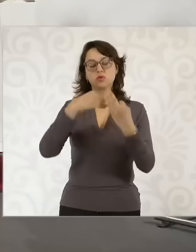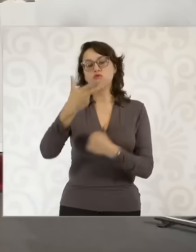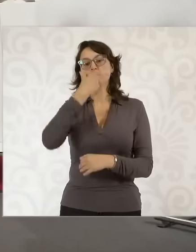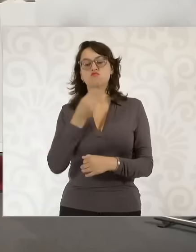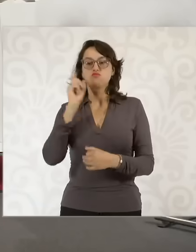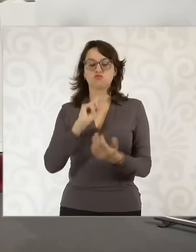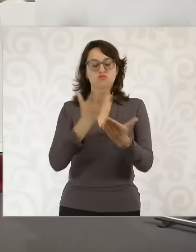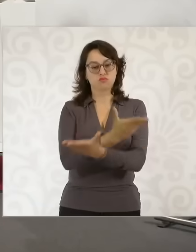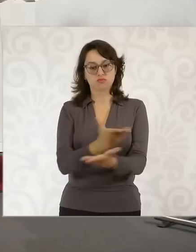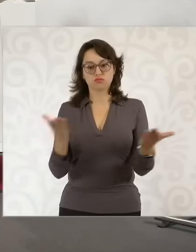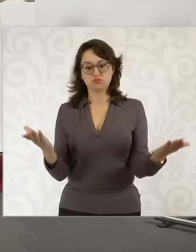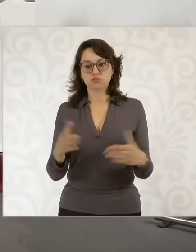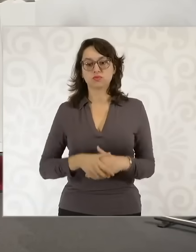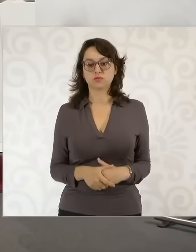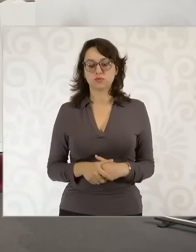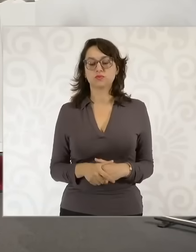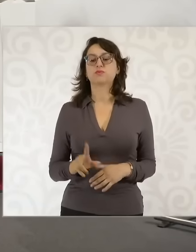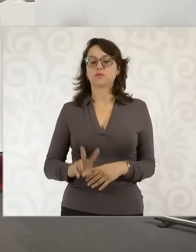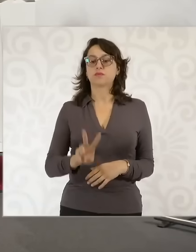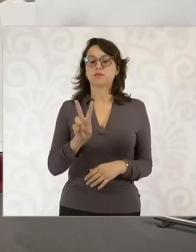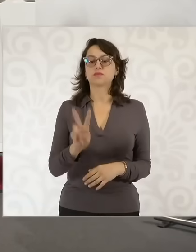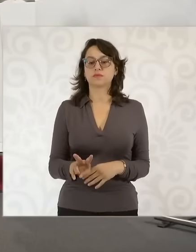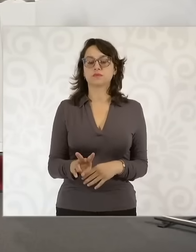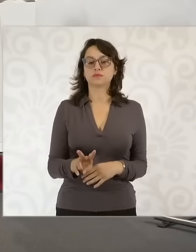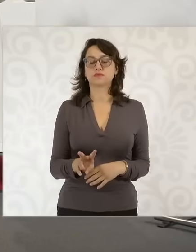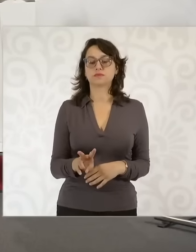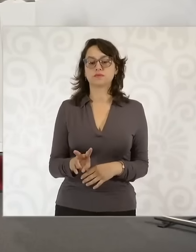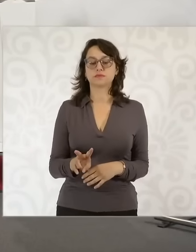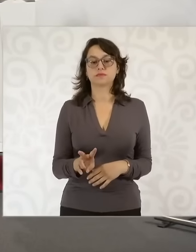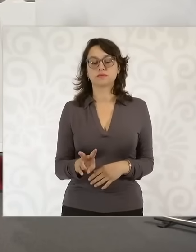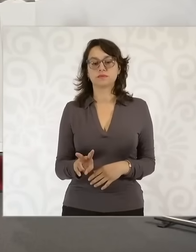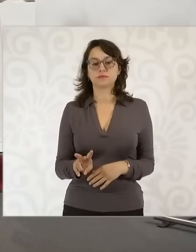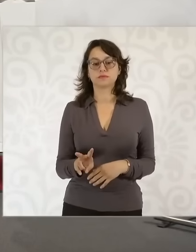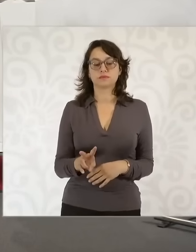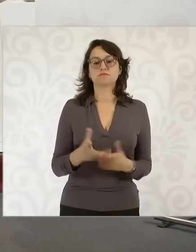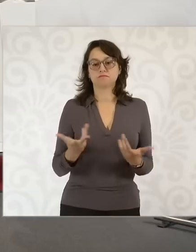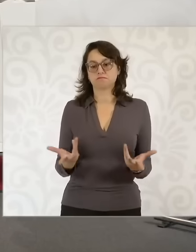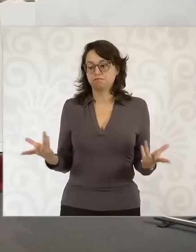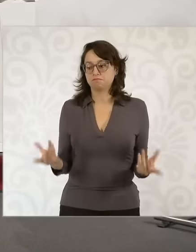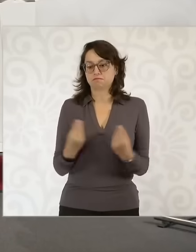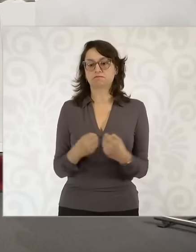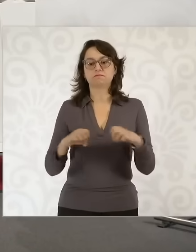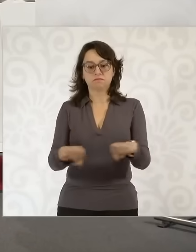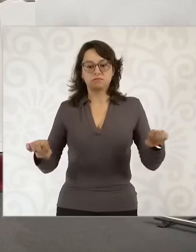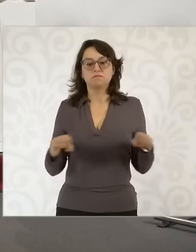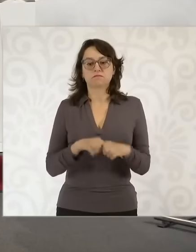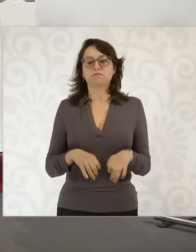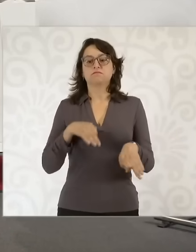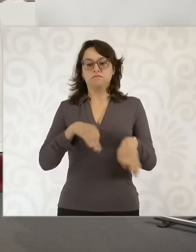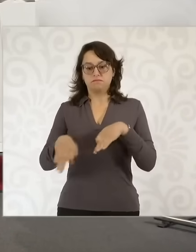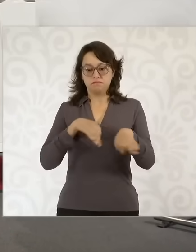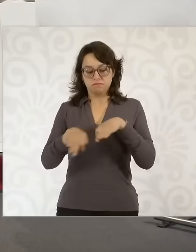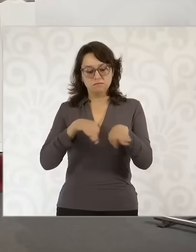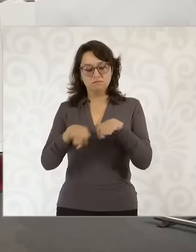como lo mencionaba la presidenta, ha sido un trabajo en equipo con la coordinación directa de